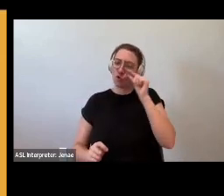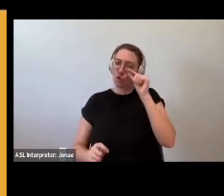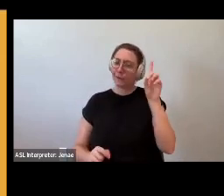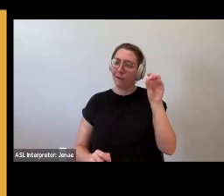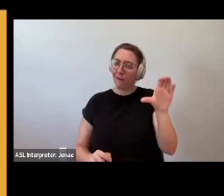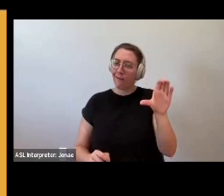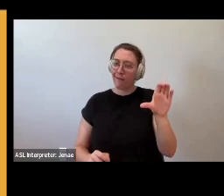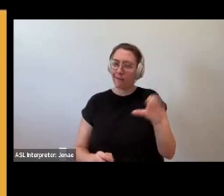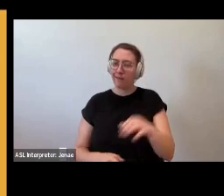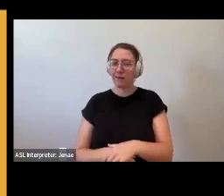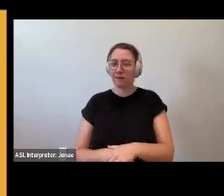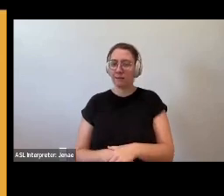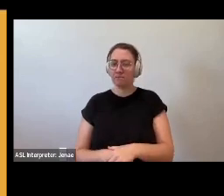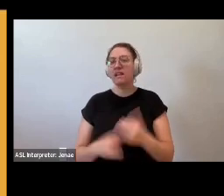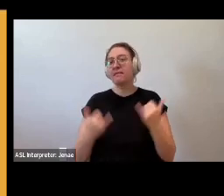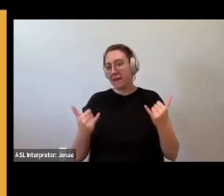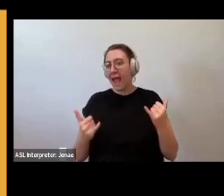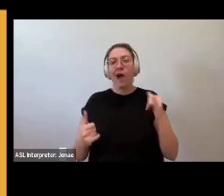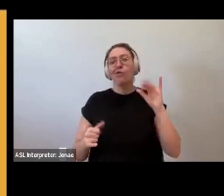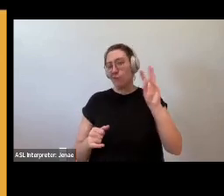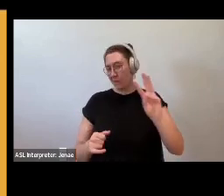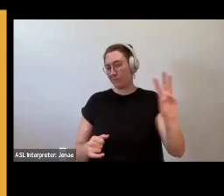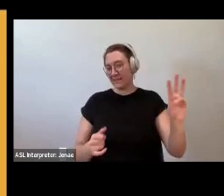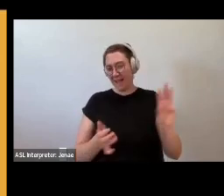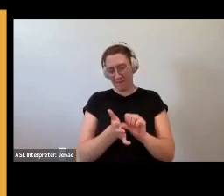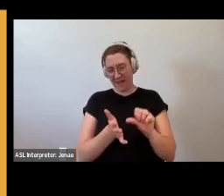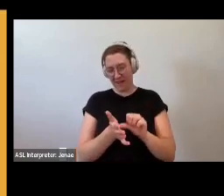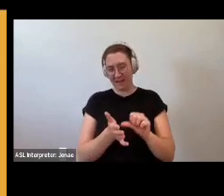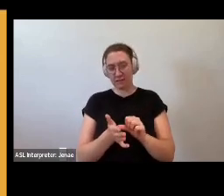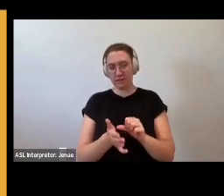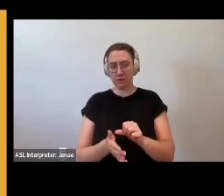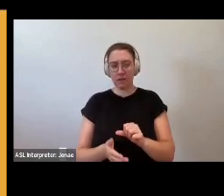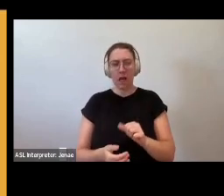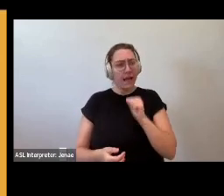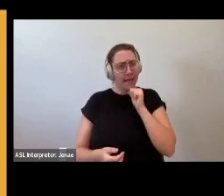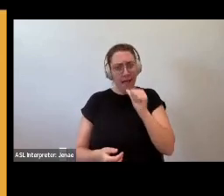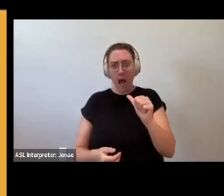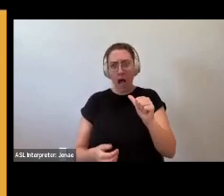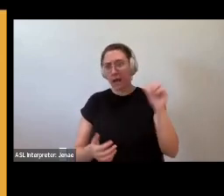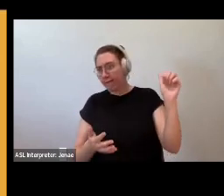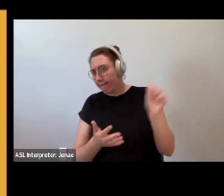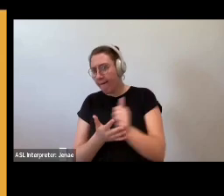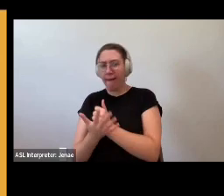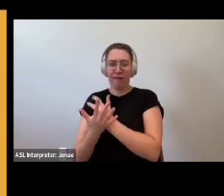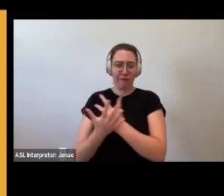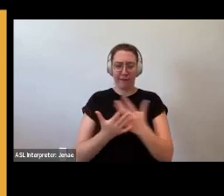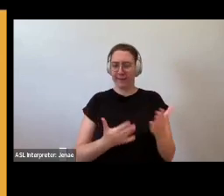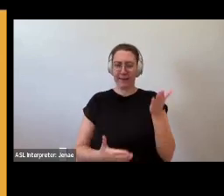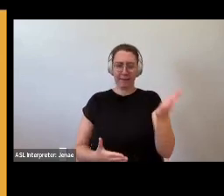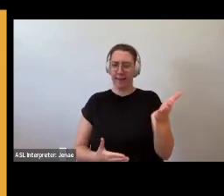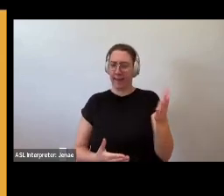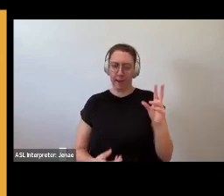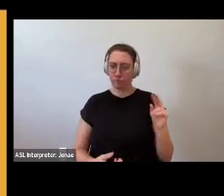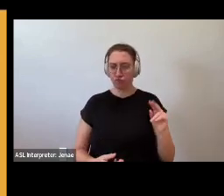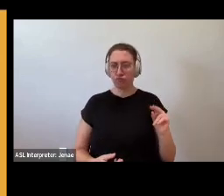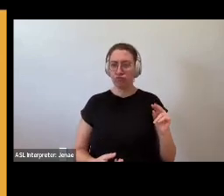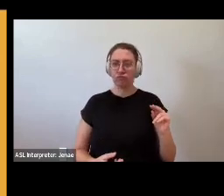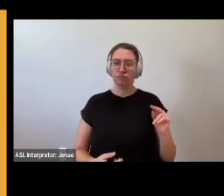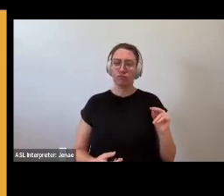solo una página web y no es exhaustiva. No incluye todas las tecnologías en el